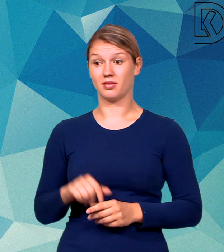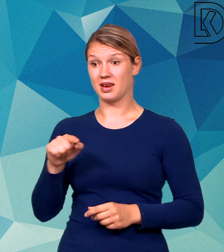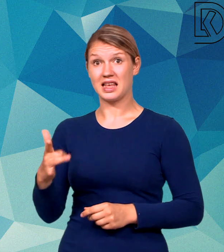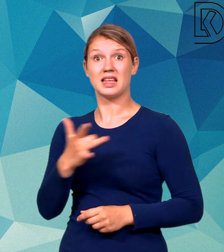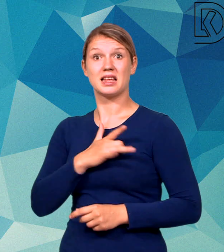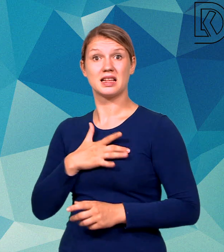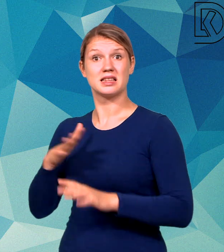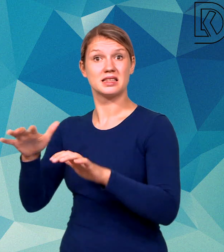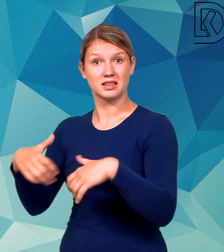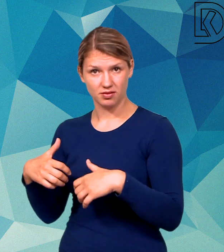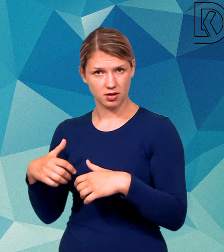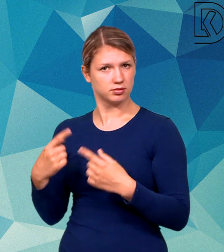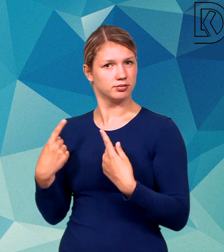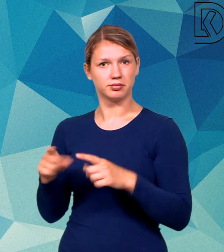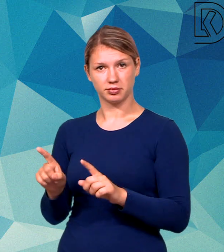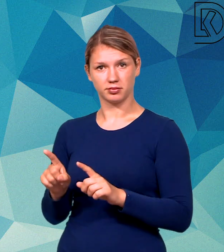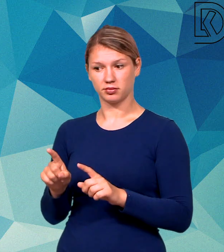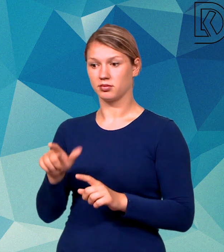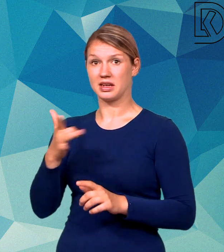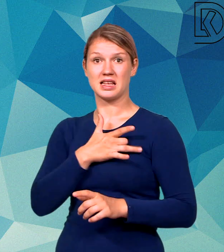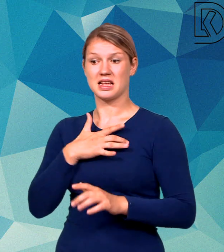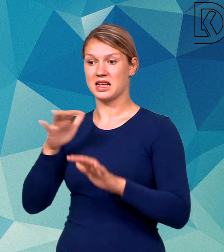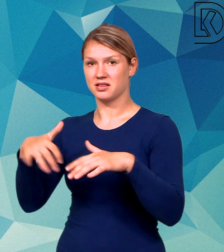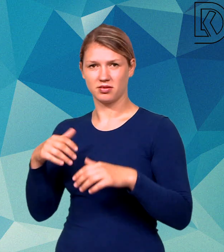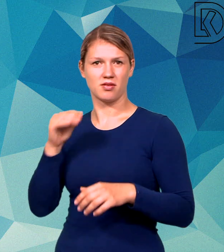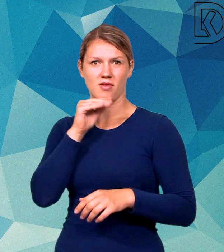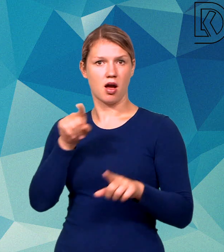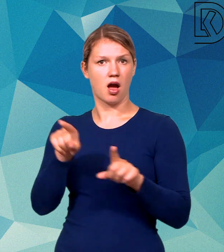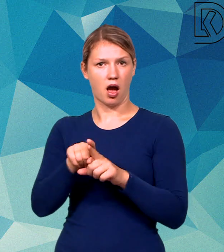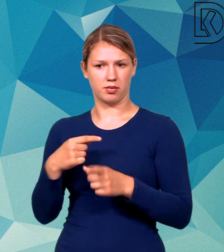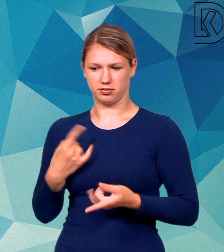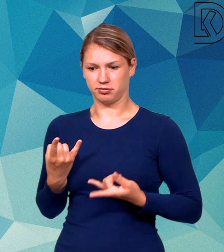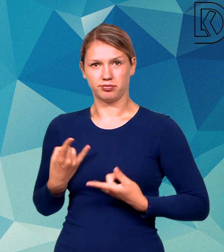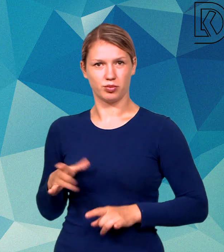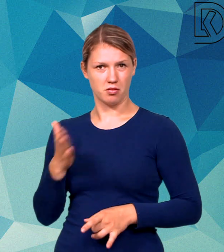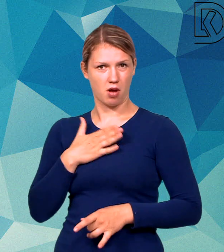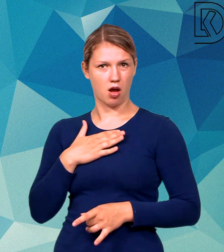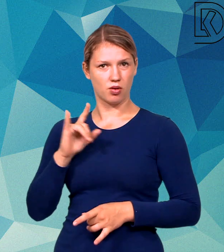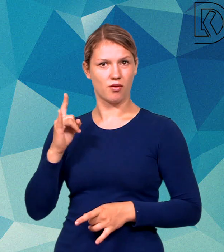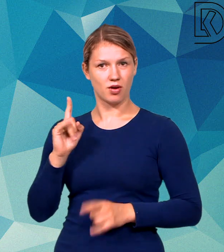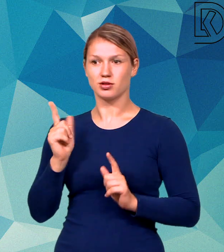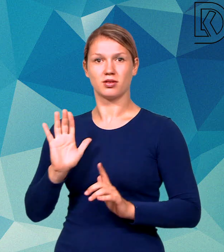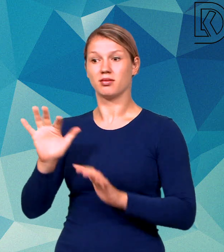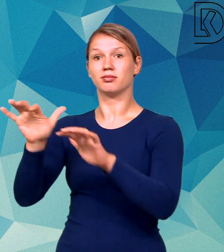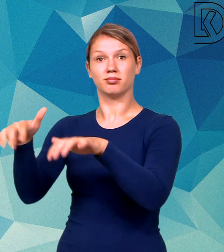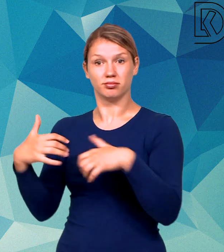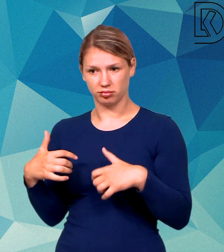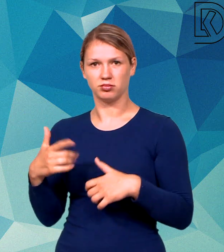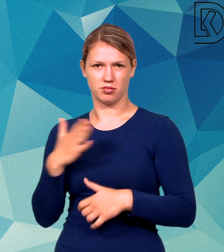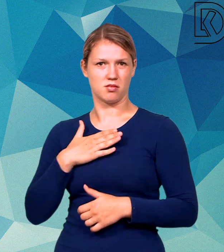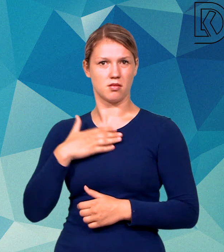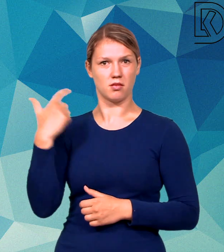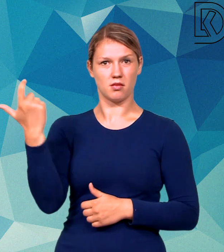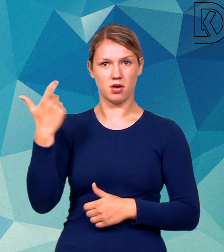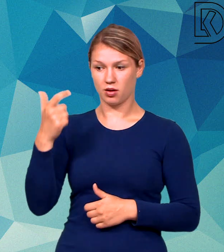Įsivaikinimas - kitoks. Įsivaikintas vaikas tampa nuosavu vaiku, tokiomis pačiomis teisėmis, kaip ir pagimdytas.